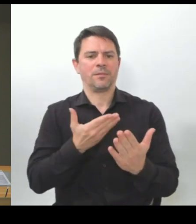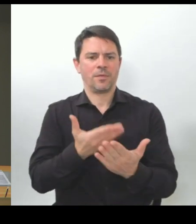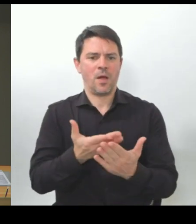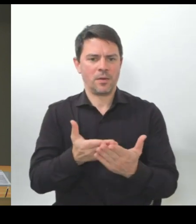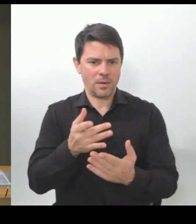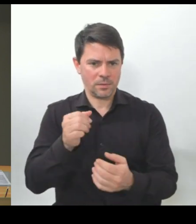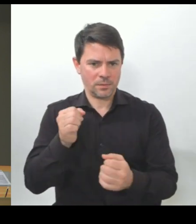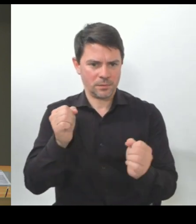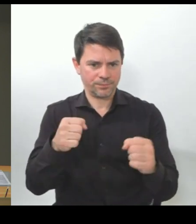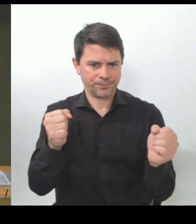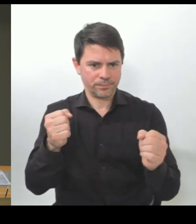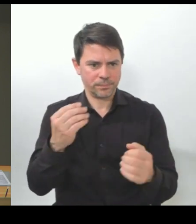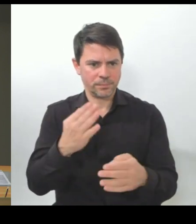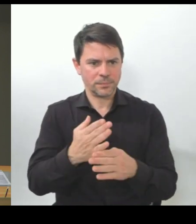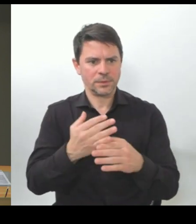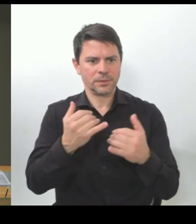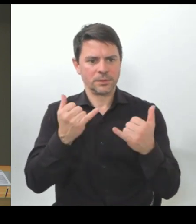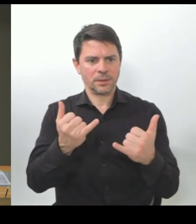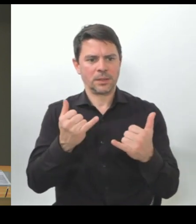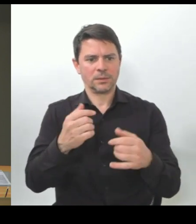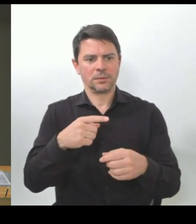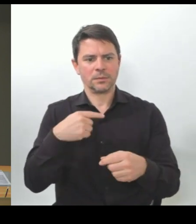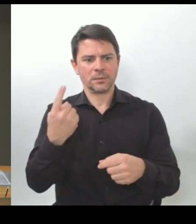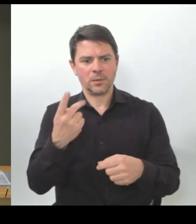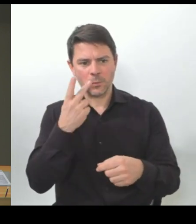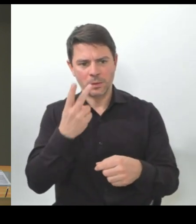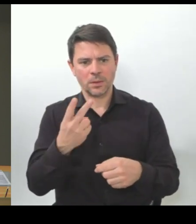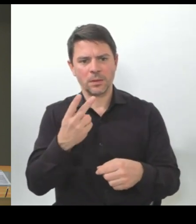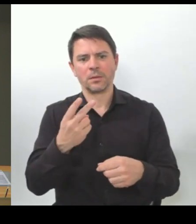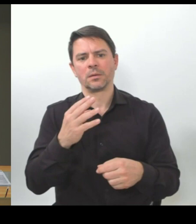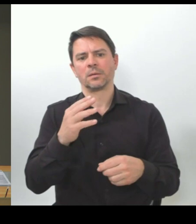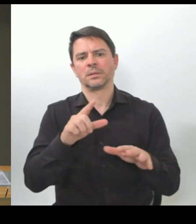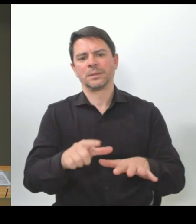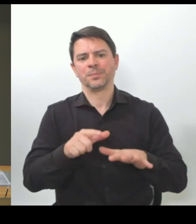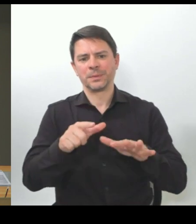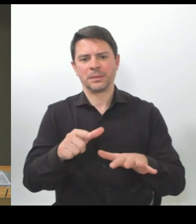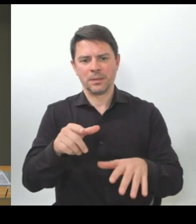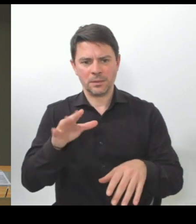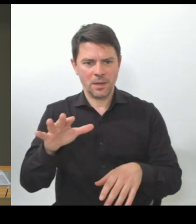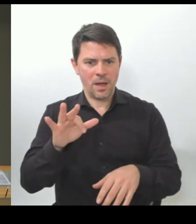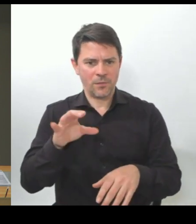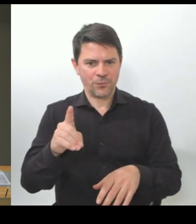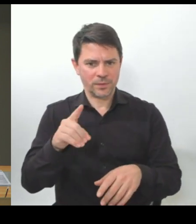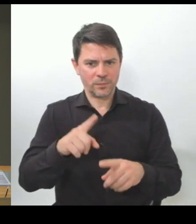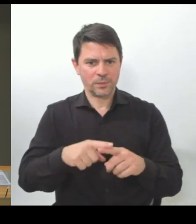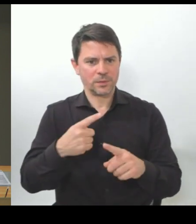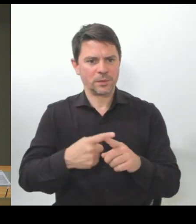Eine Beratung ist hier nicht vorgesehen. Ich habe die Gesetzesvorlage vorab an den Ausschuss für Wissenschaft und Forschung überwiesen und